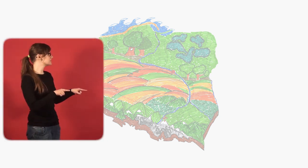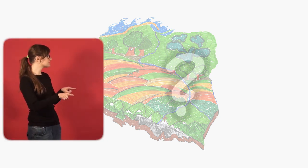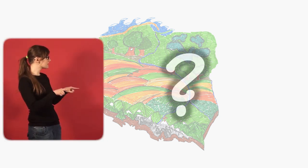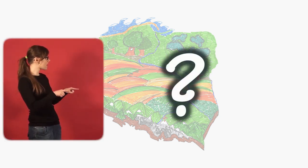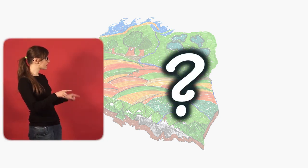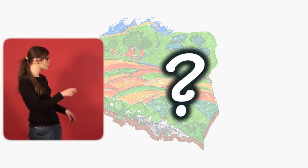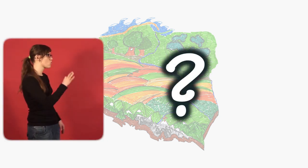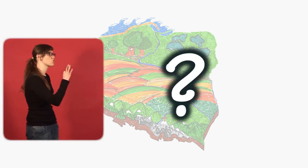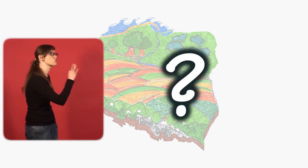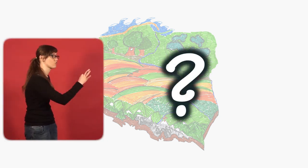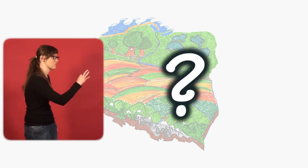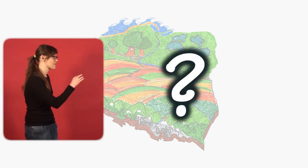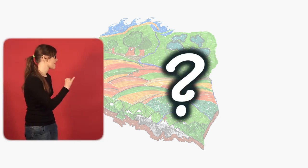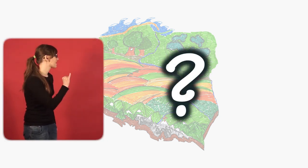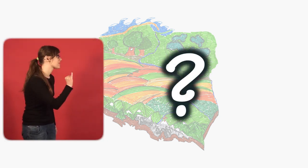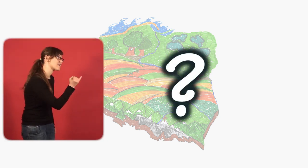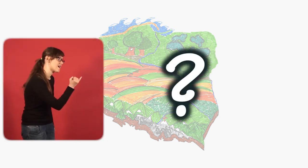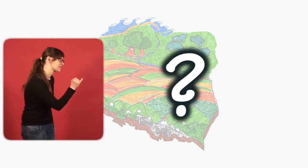Jaki znak twój?